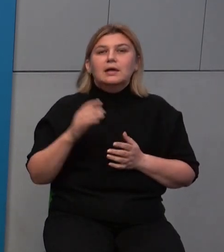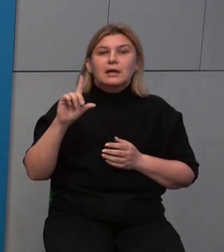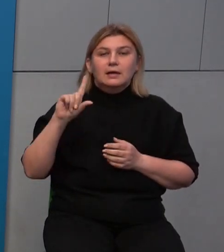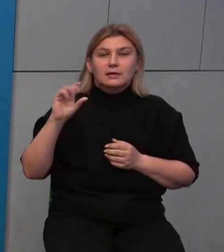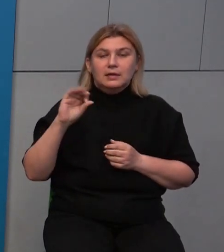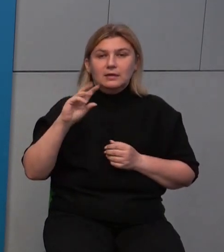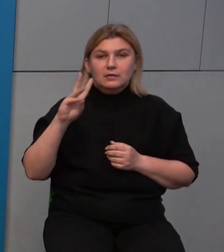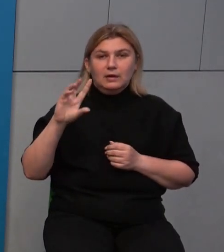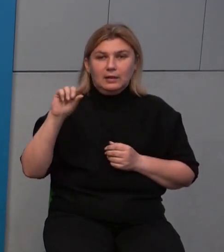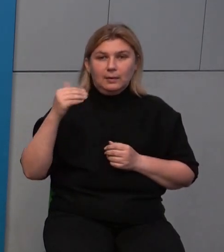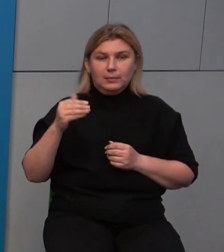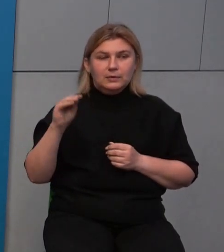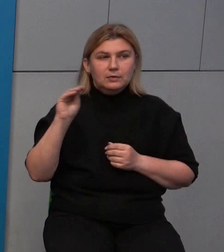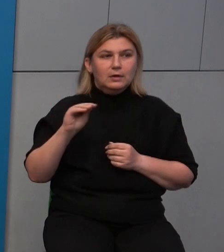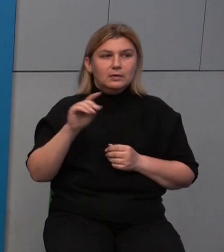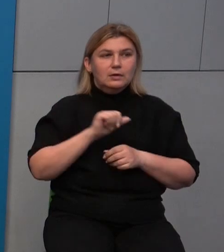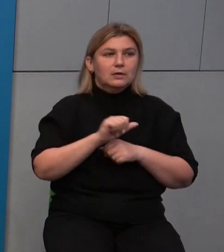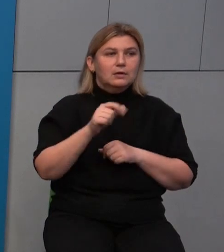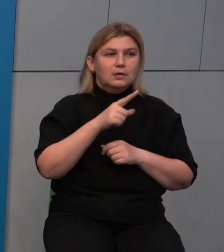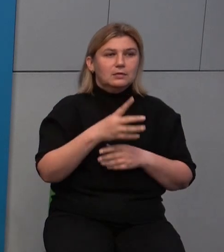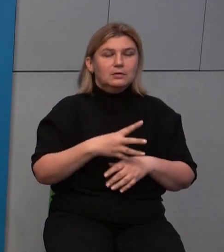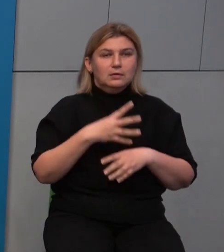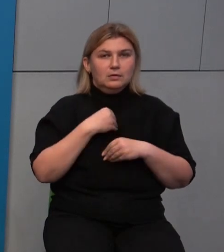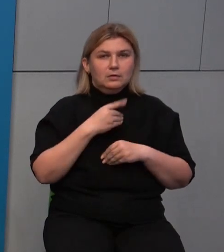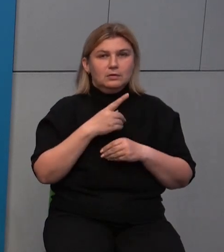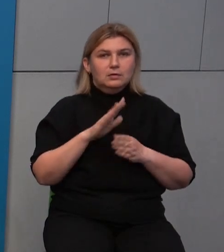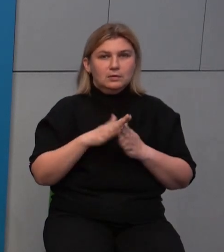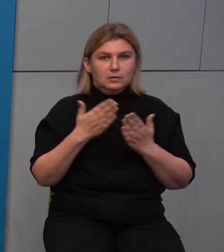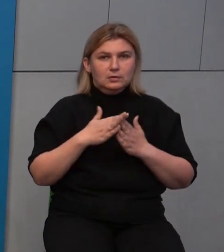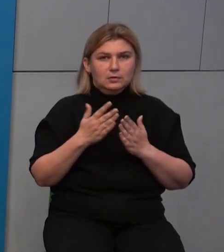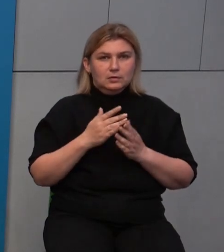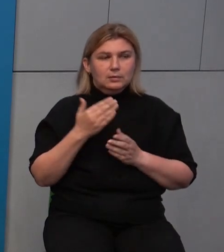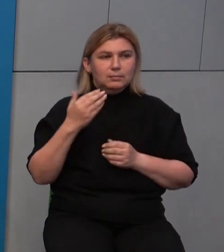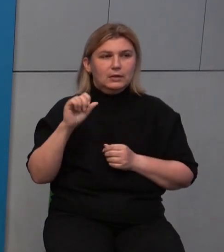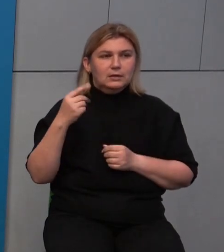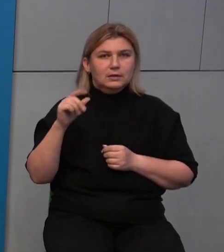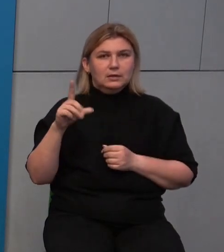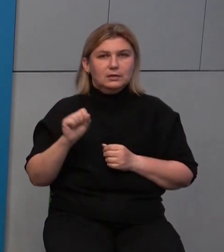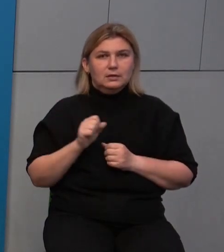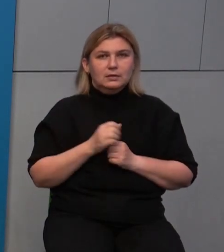Jest szansa, że jeszcze jest do dostania w księgarni Mandala. Jest jeszcze? Jest jeszcze.